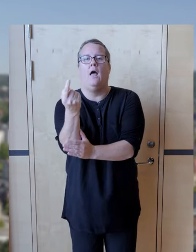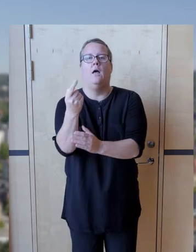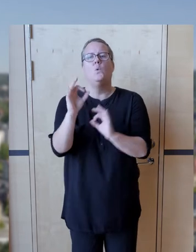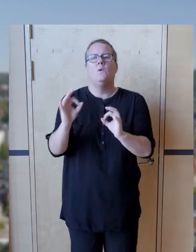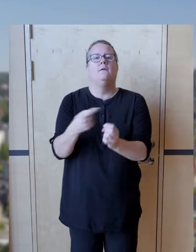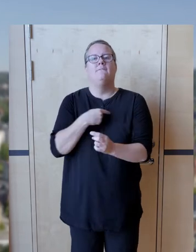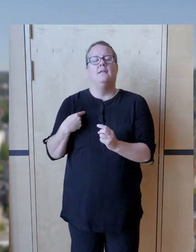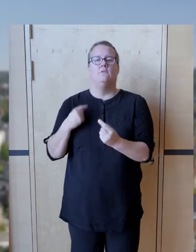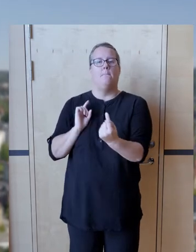Tack förlåt